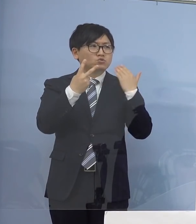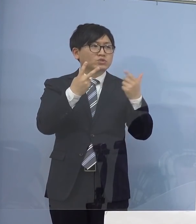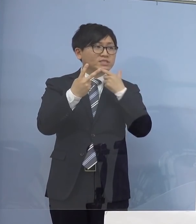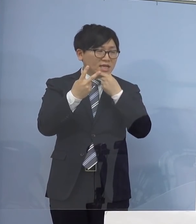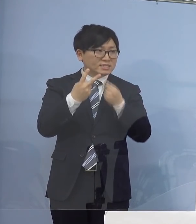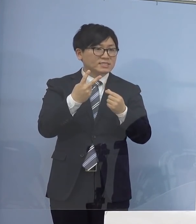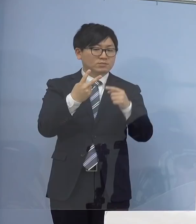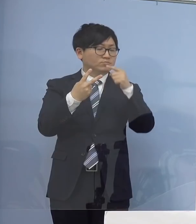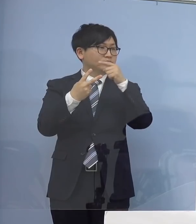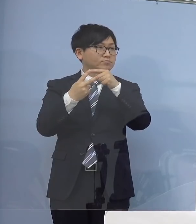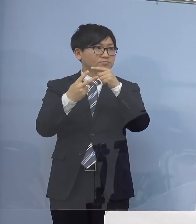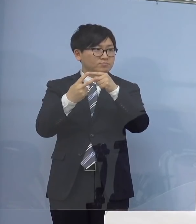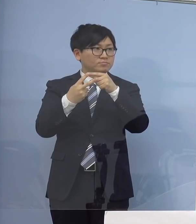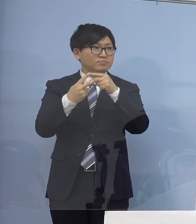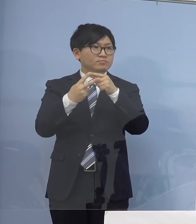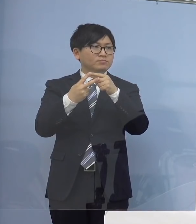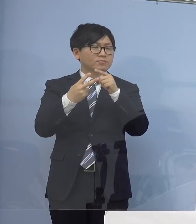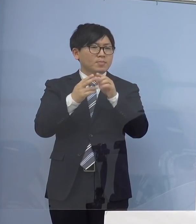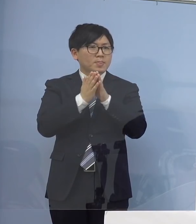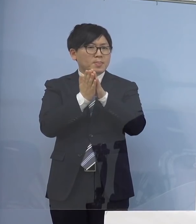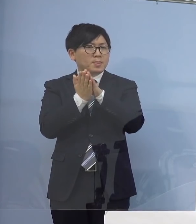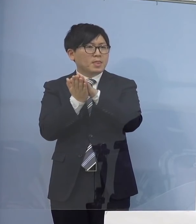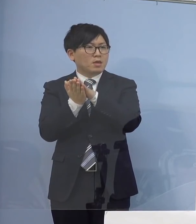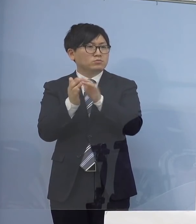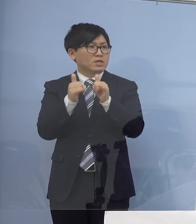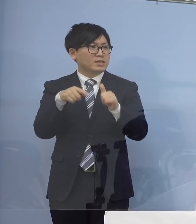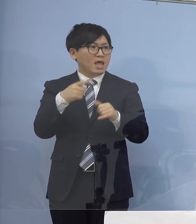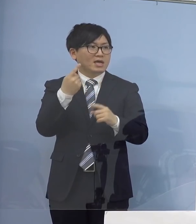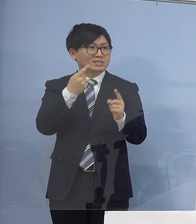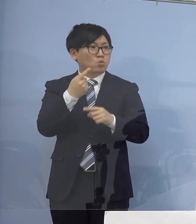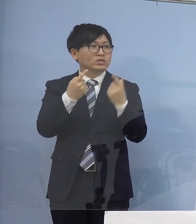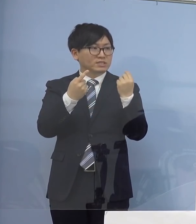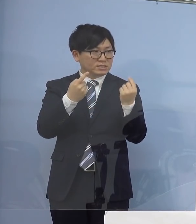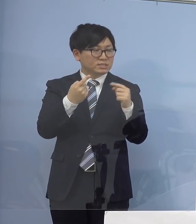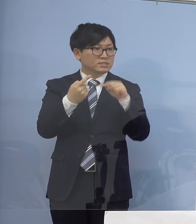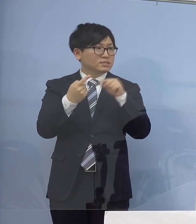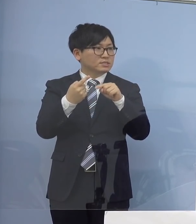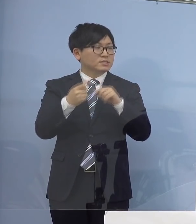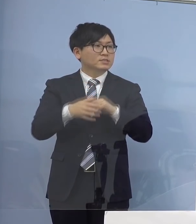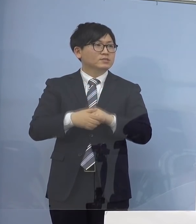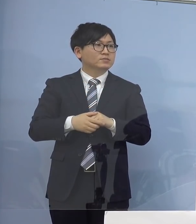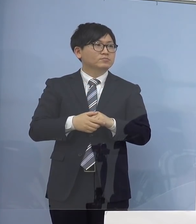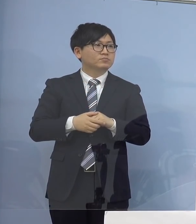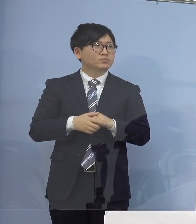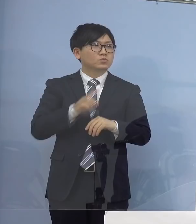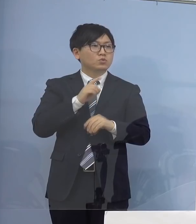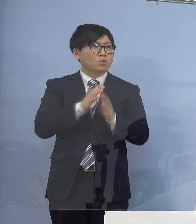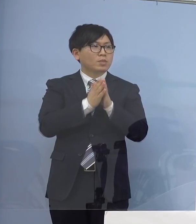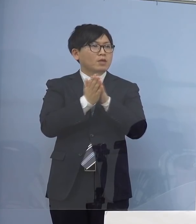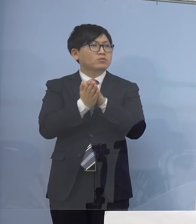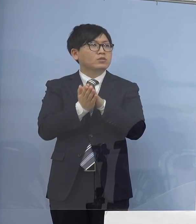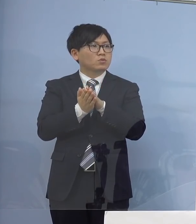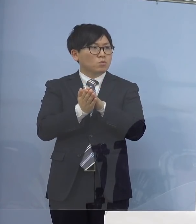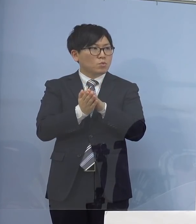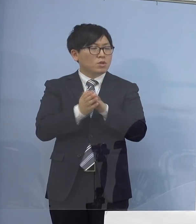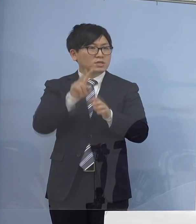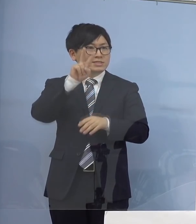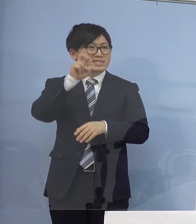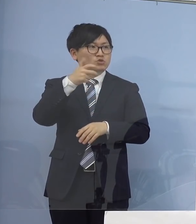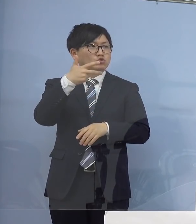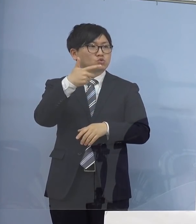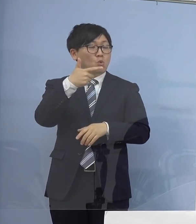1点目はお亡くなりになった方が1名ということは これで計26名になったということ